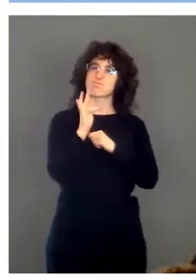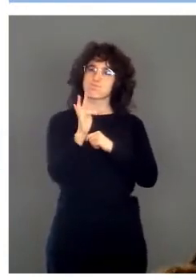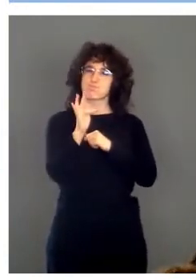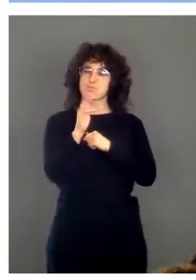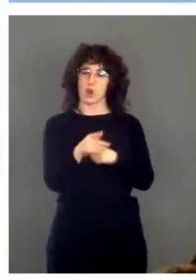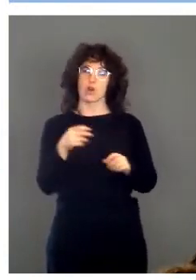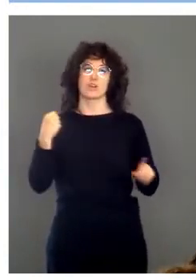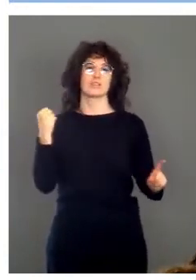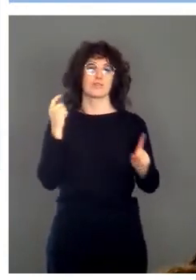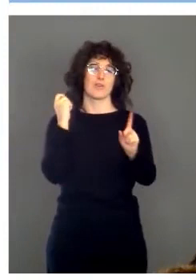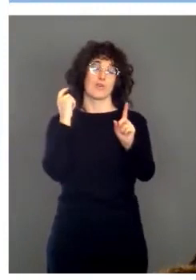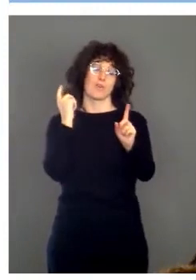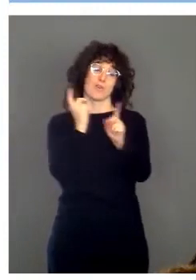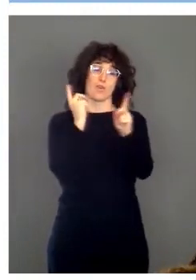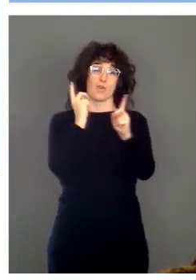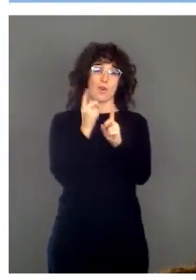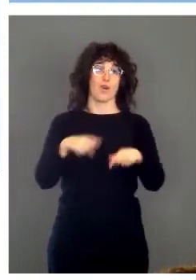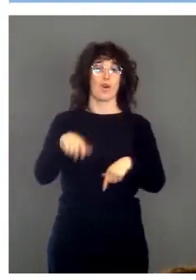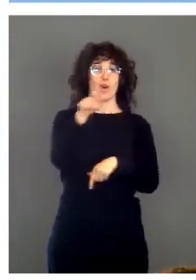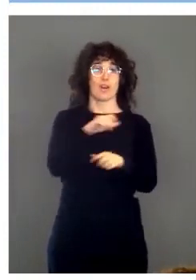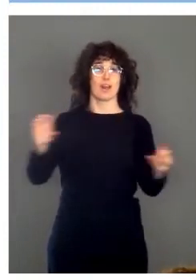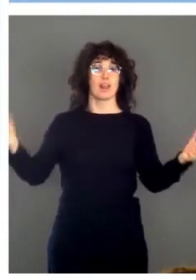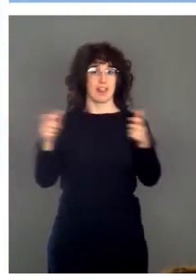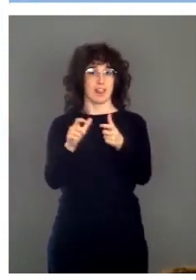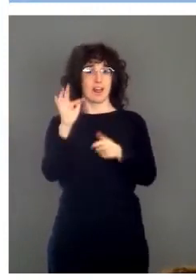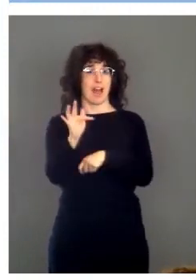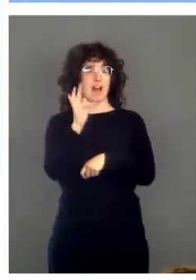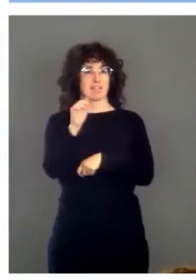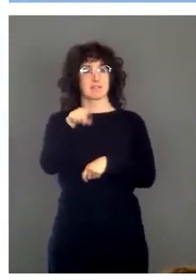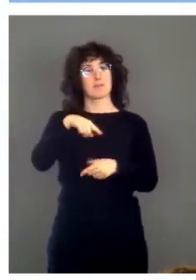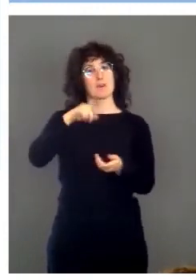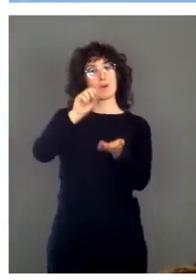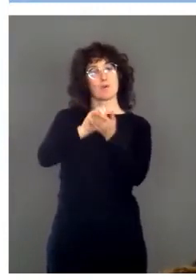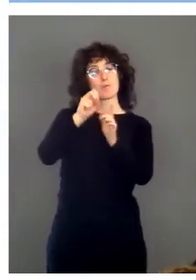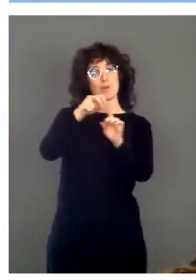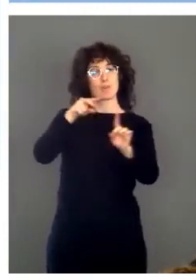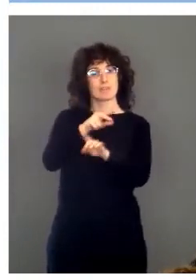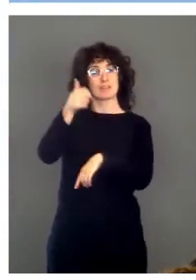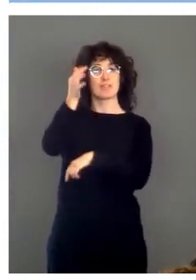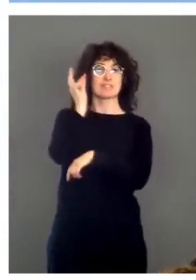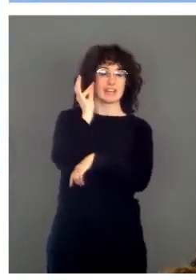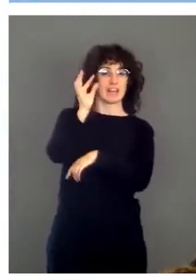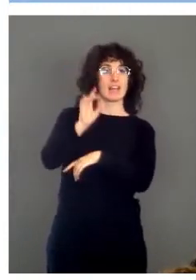Que trabaja la equidad de género Que trabaja además de integración desde diferentes perspectivas y sectores productivos